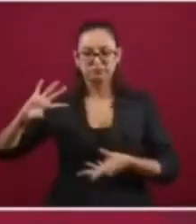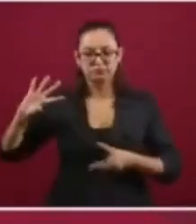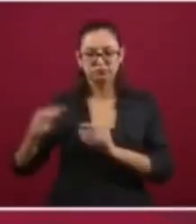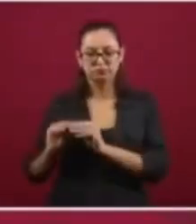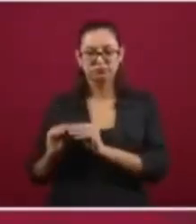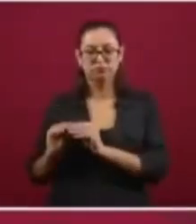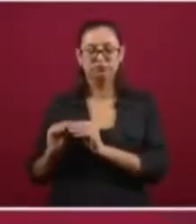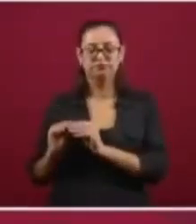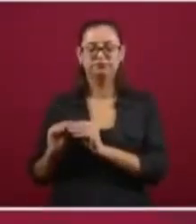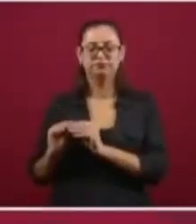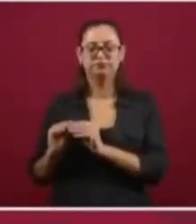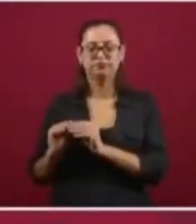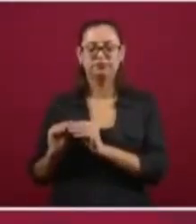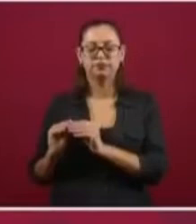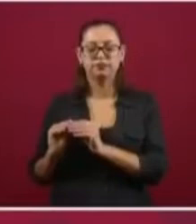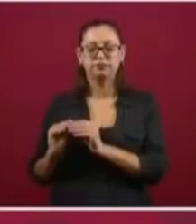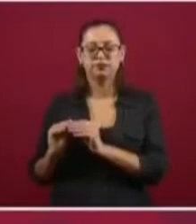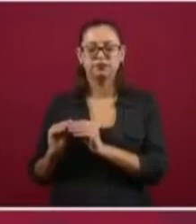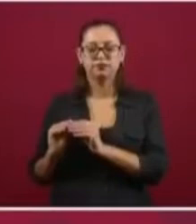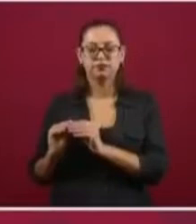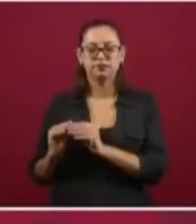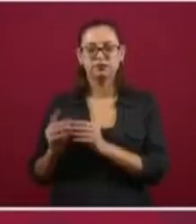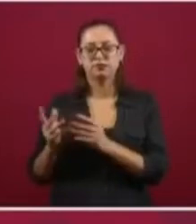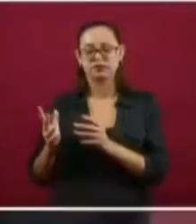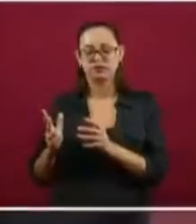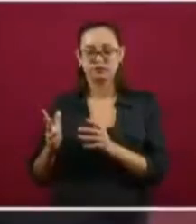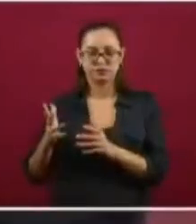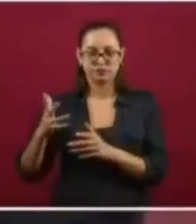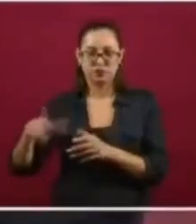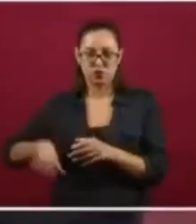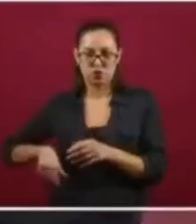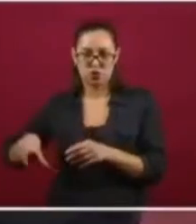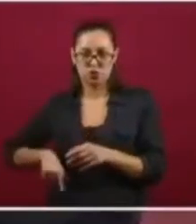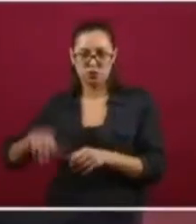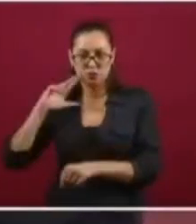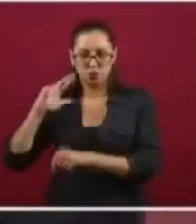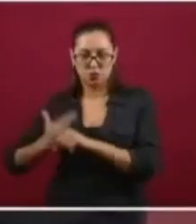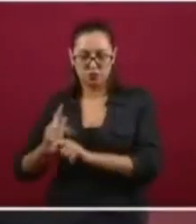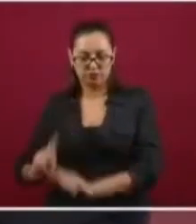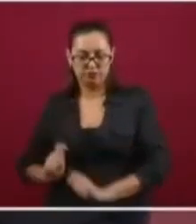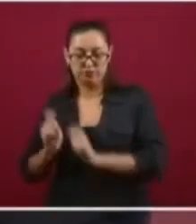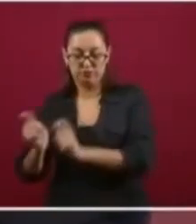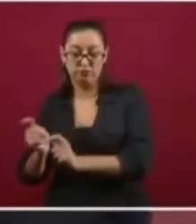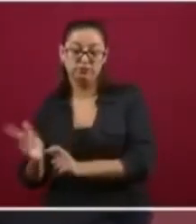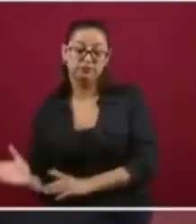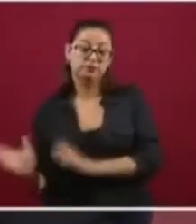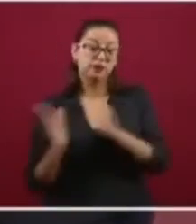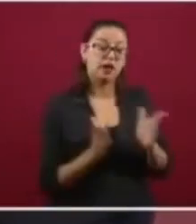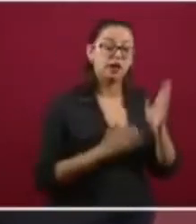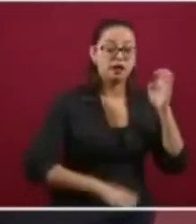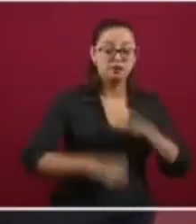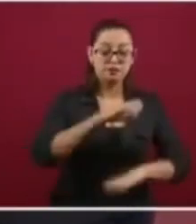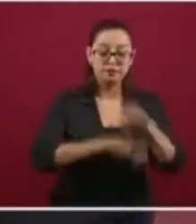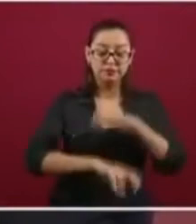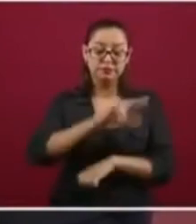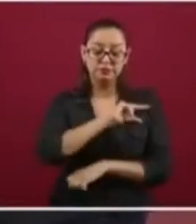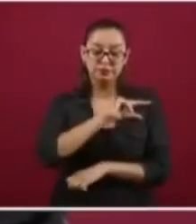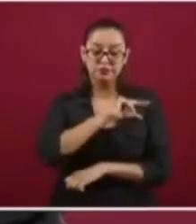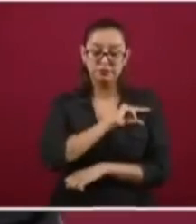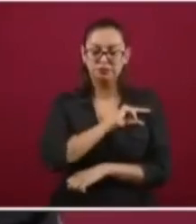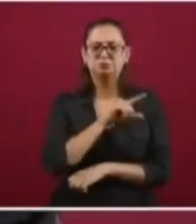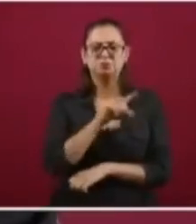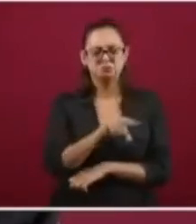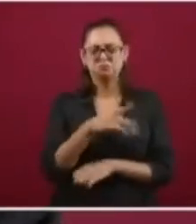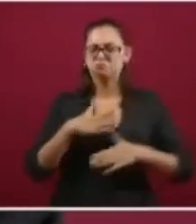Y en lo que corresponde al sector privado nacional hay confianza y están participando,